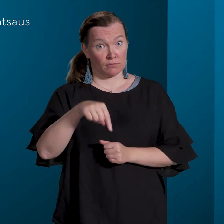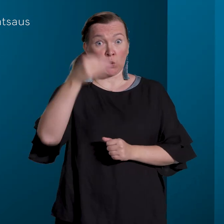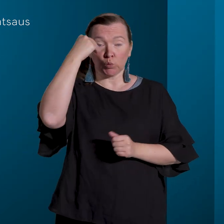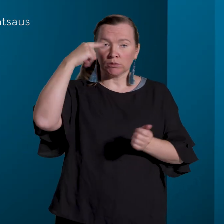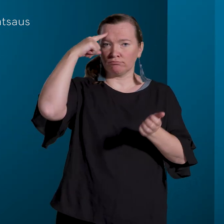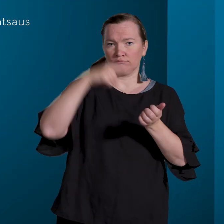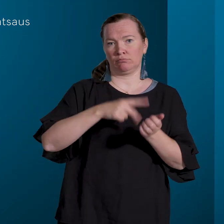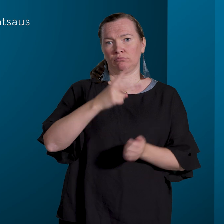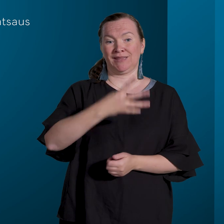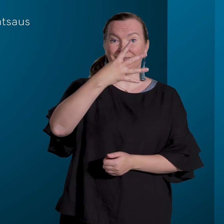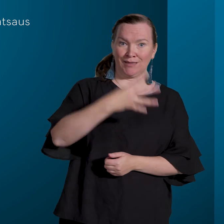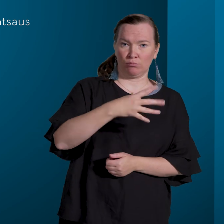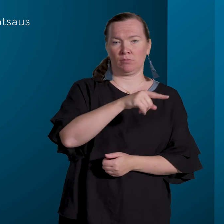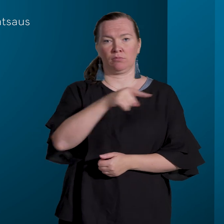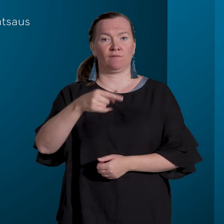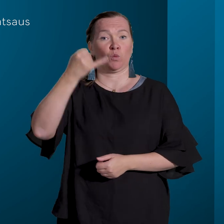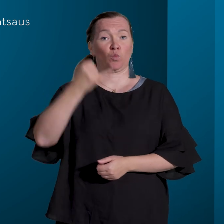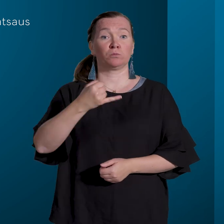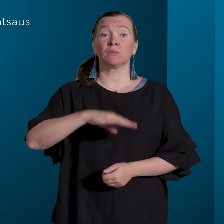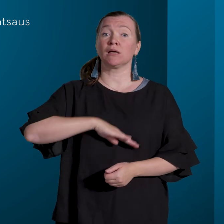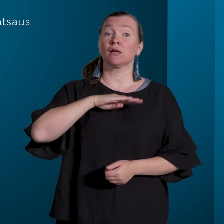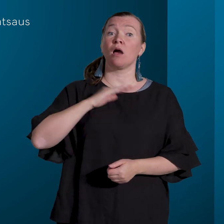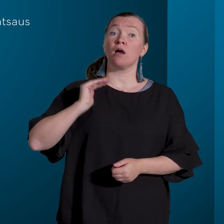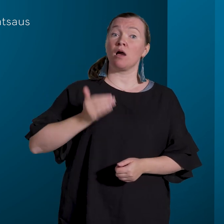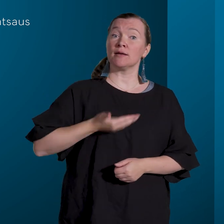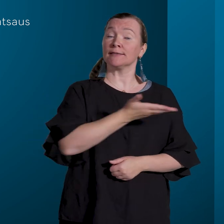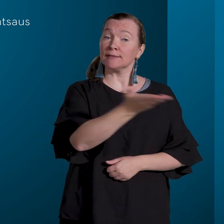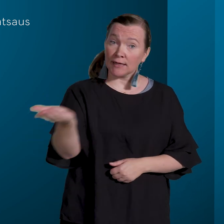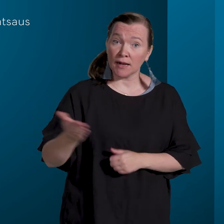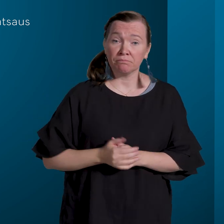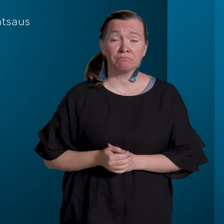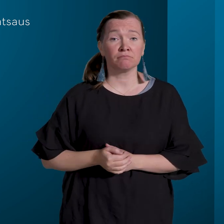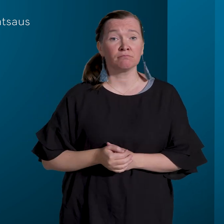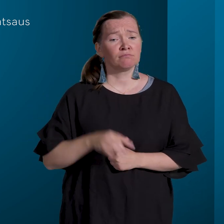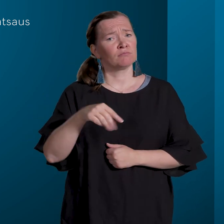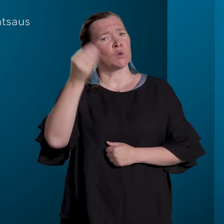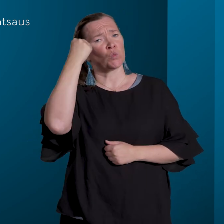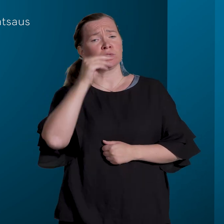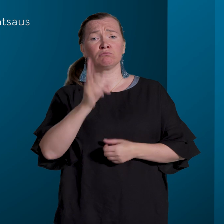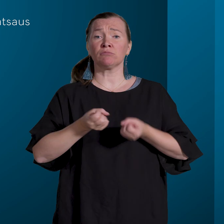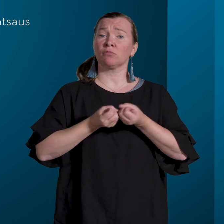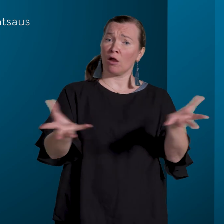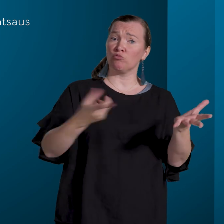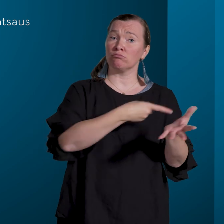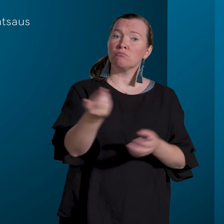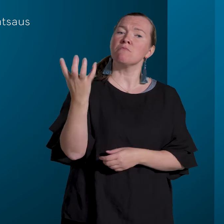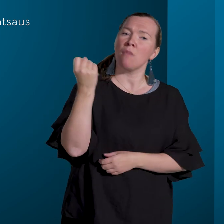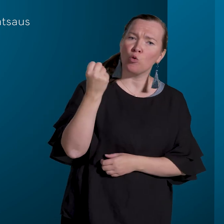40-60-vuotiaille naisille suunnattu kurssi tarjoaa tilaisuuden -